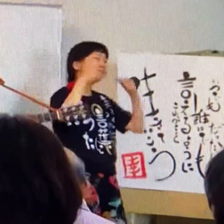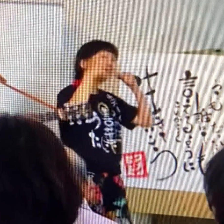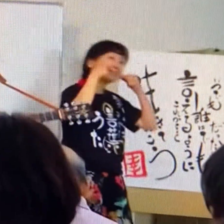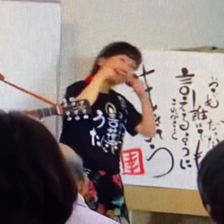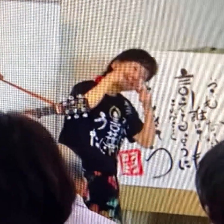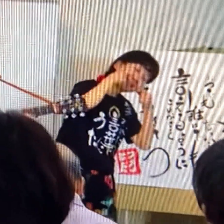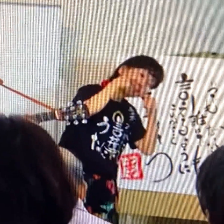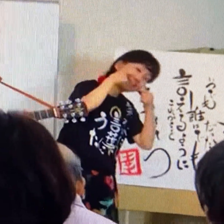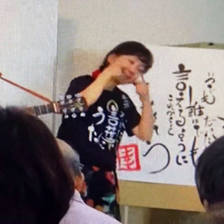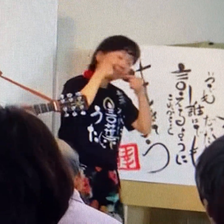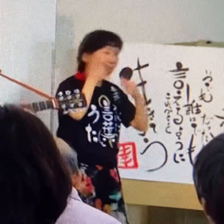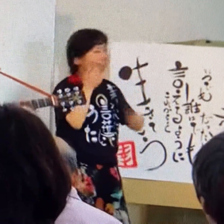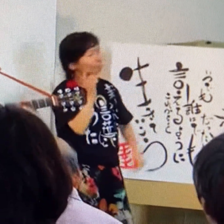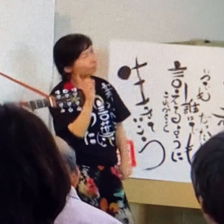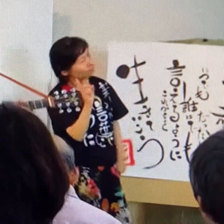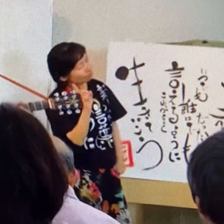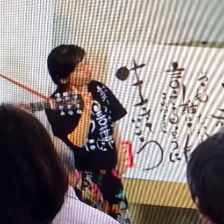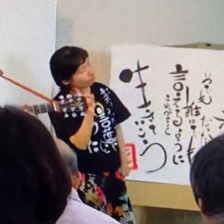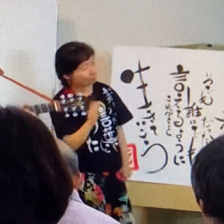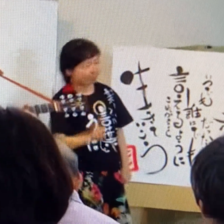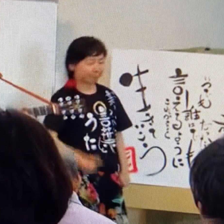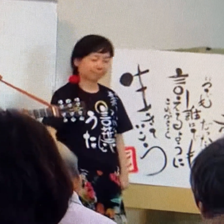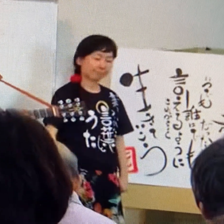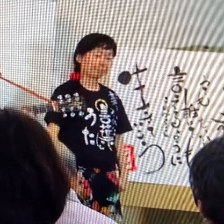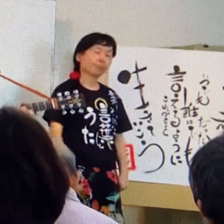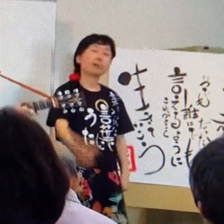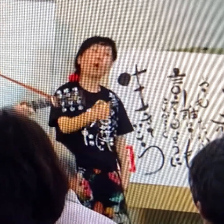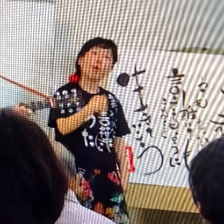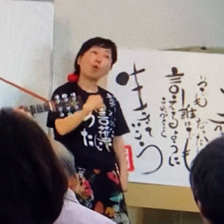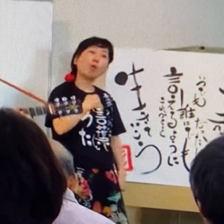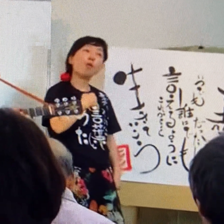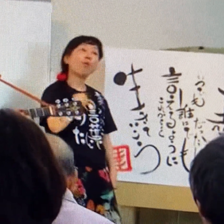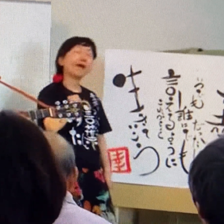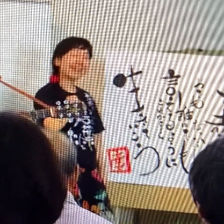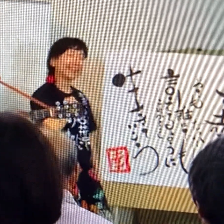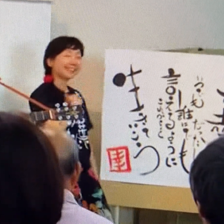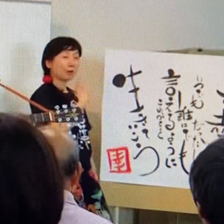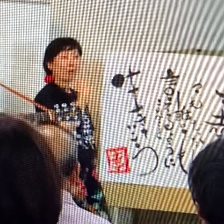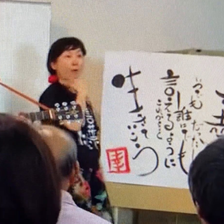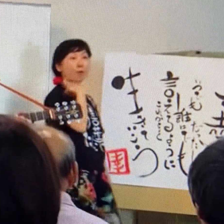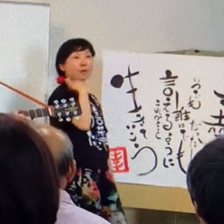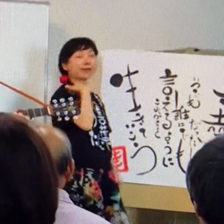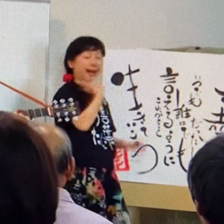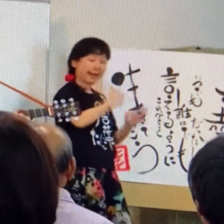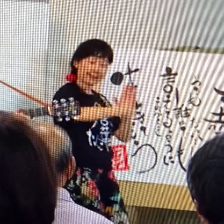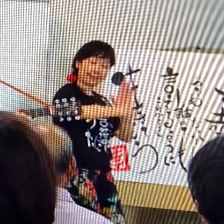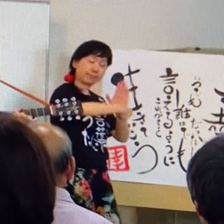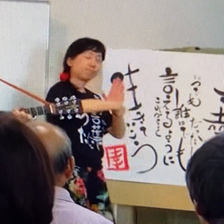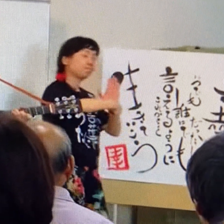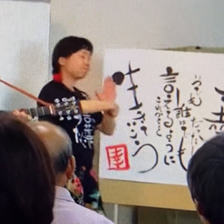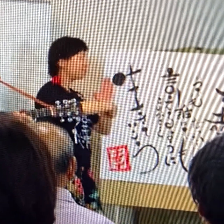できないなんて 私の呼び名に